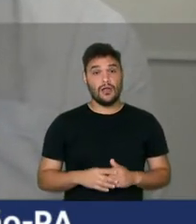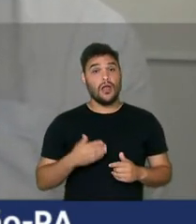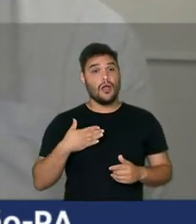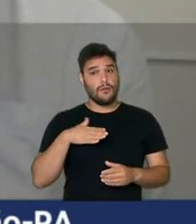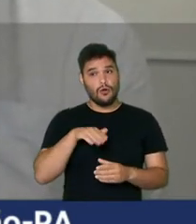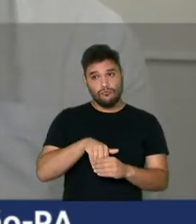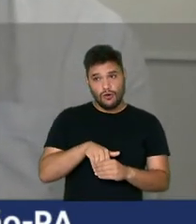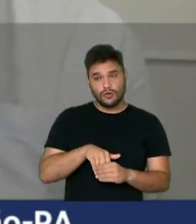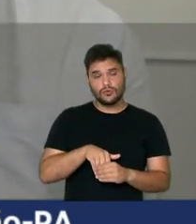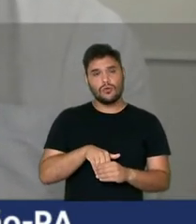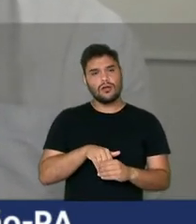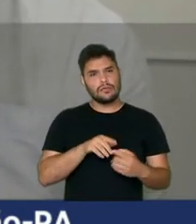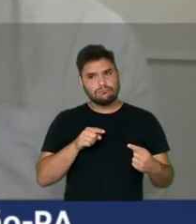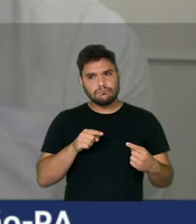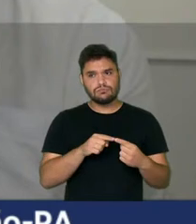DOS PROJETOS DE LEI 3225 DE